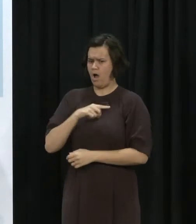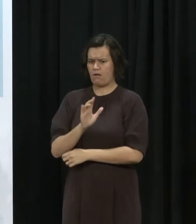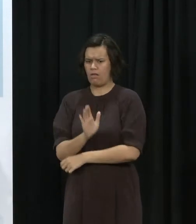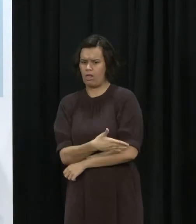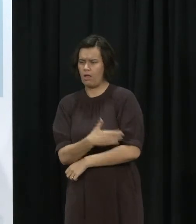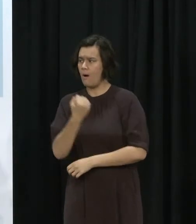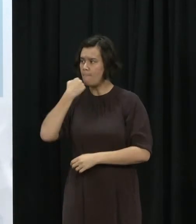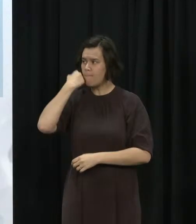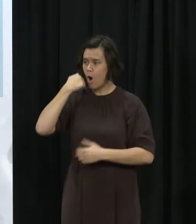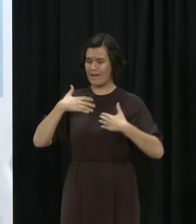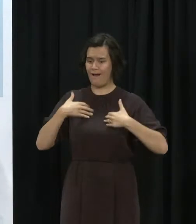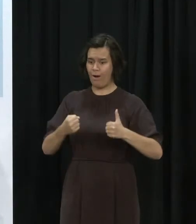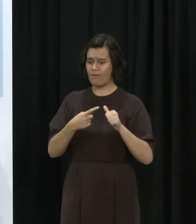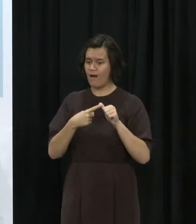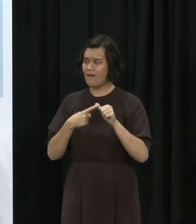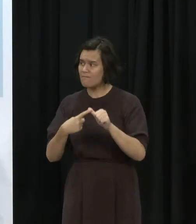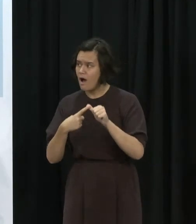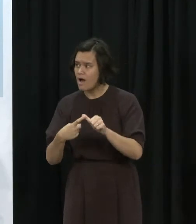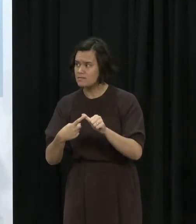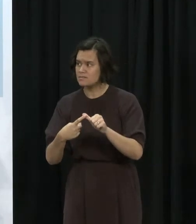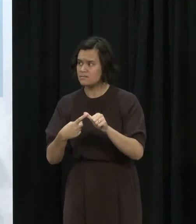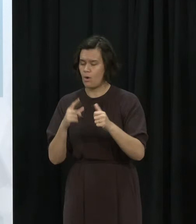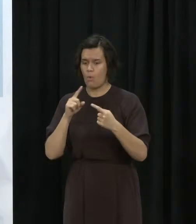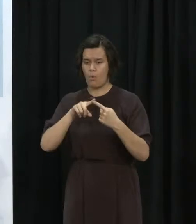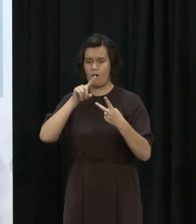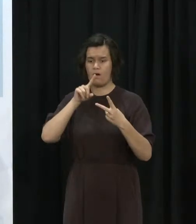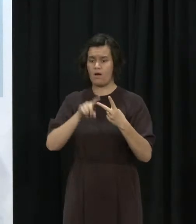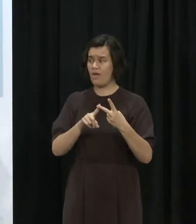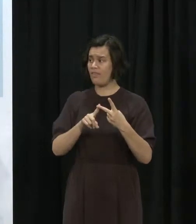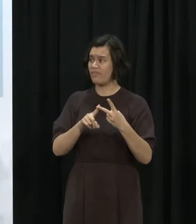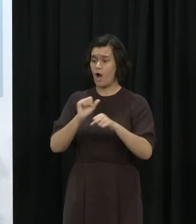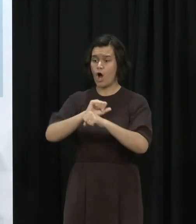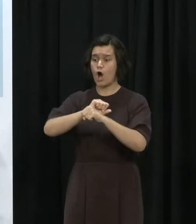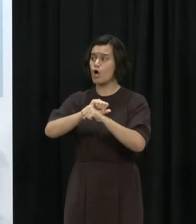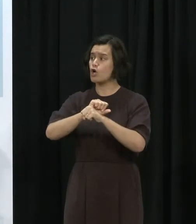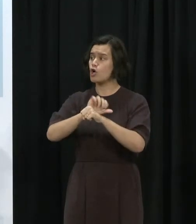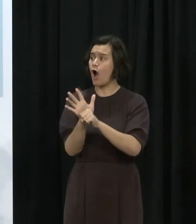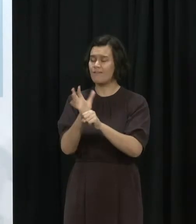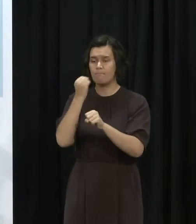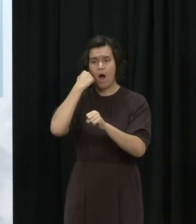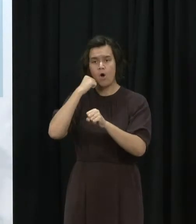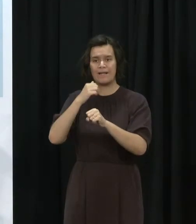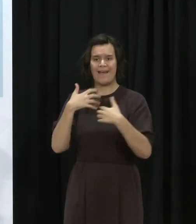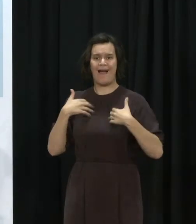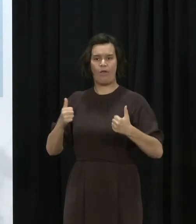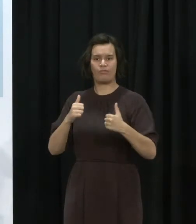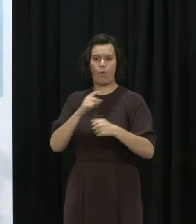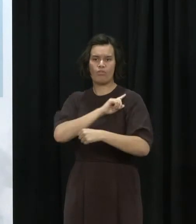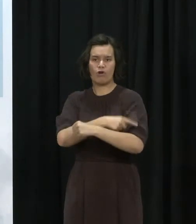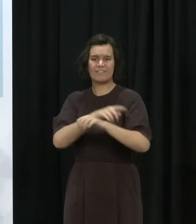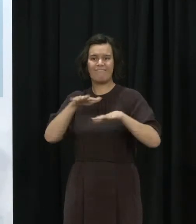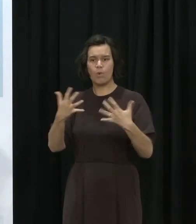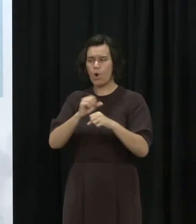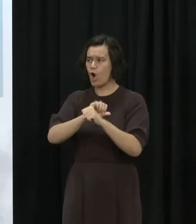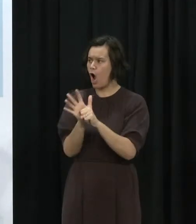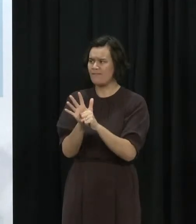te ripoata mo te kore e eke ki